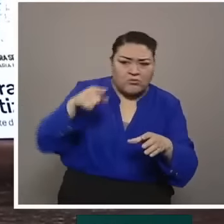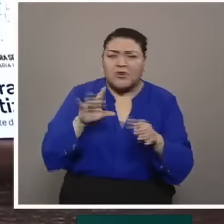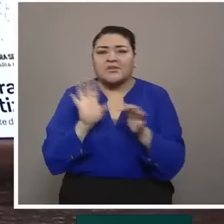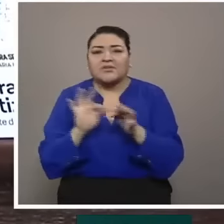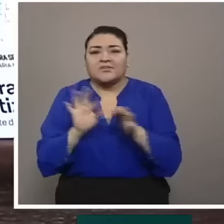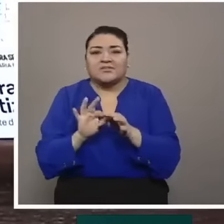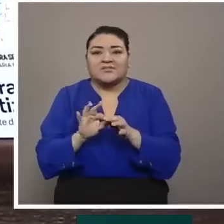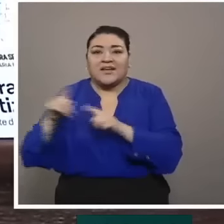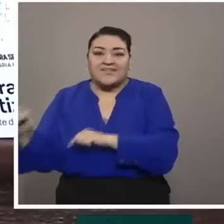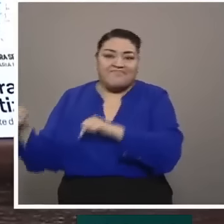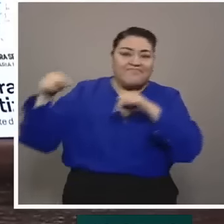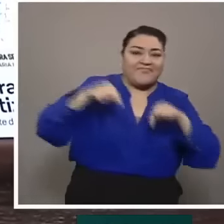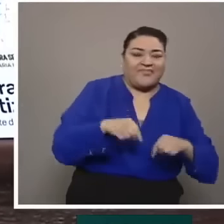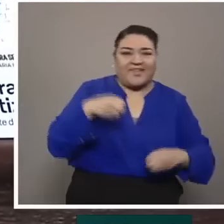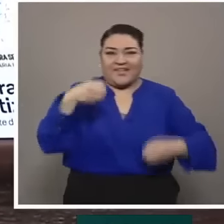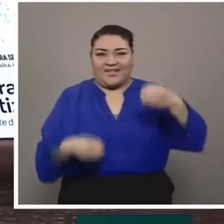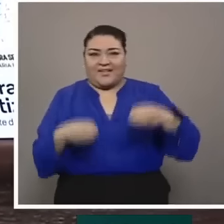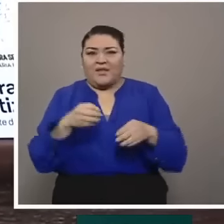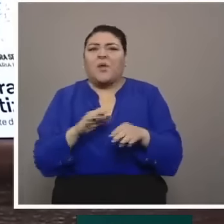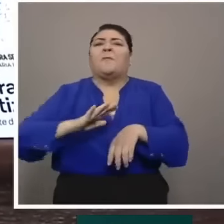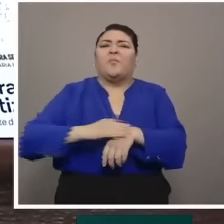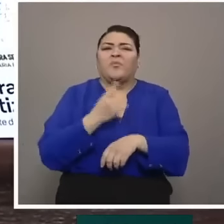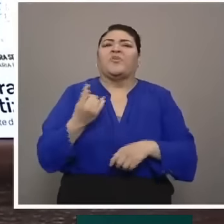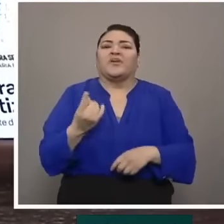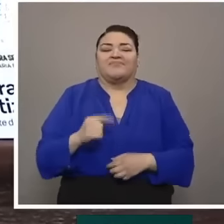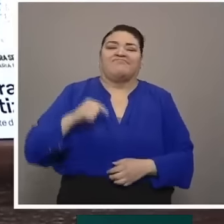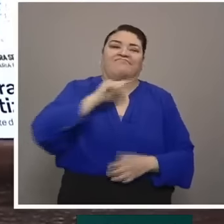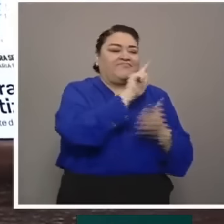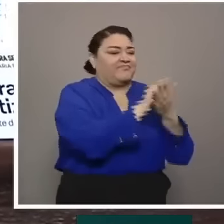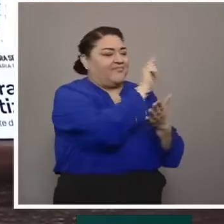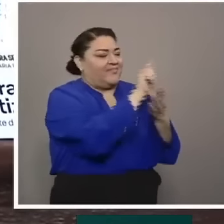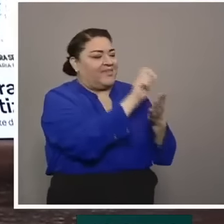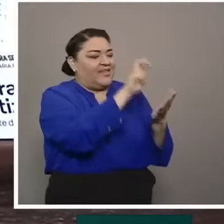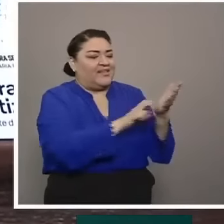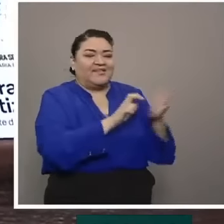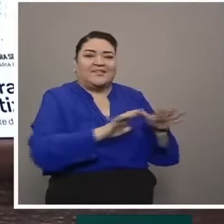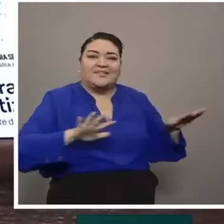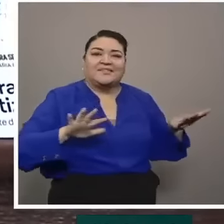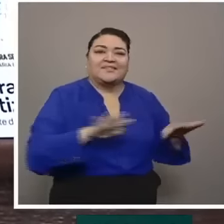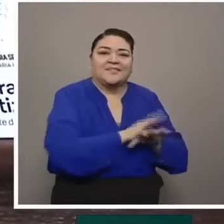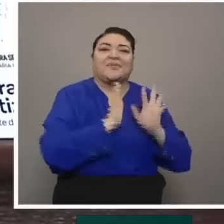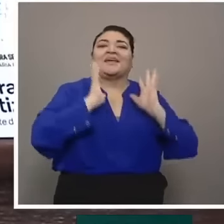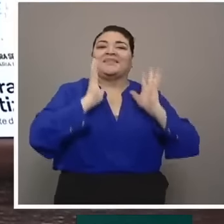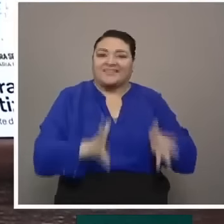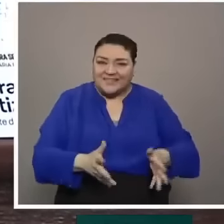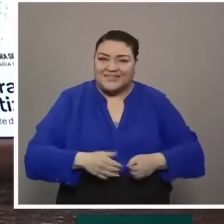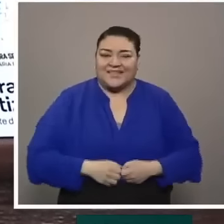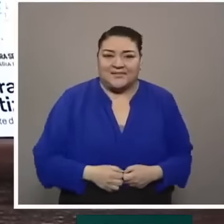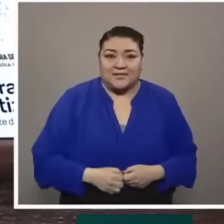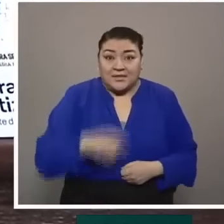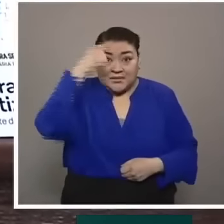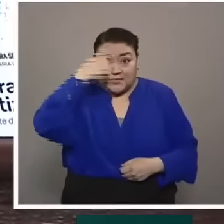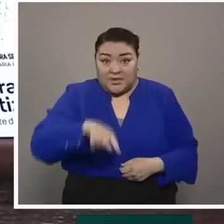la reforma, la gran reforma que se planteó, que les dio la personalidad jurídica a todas